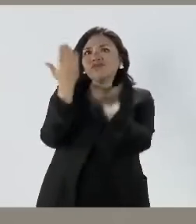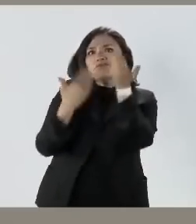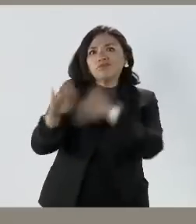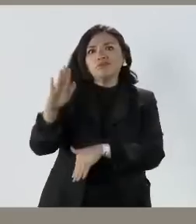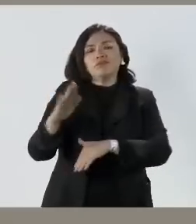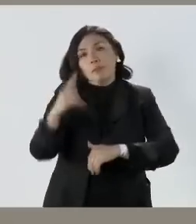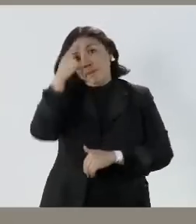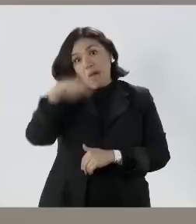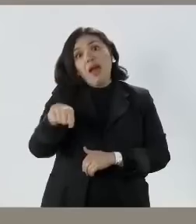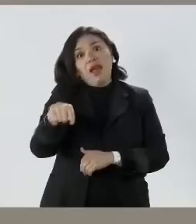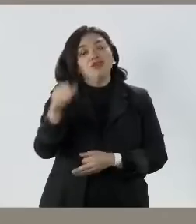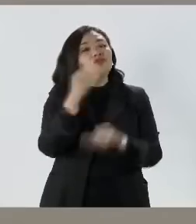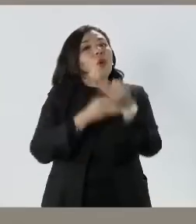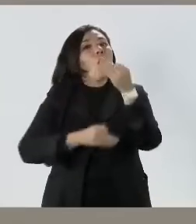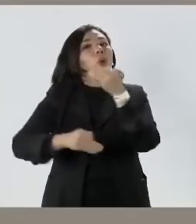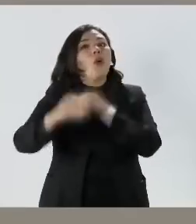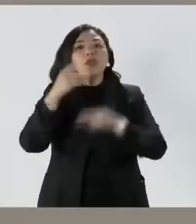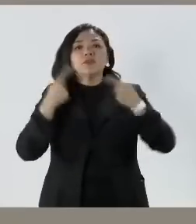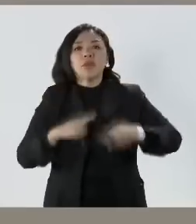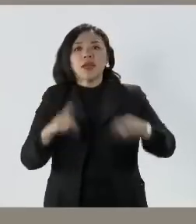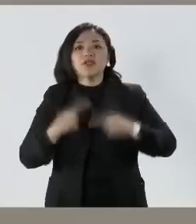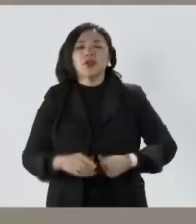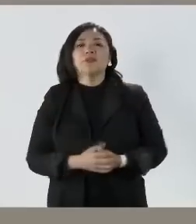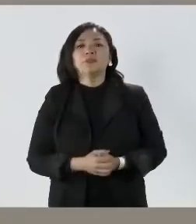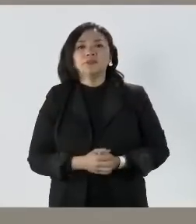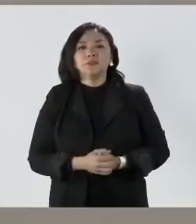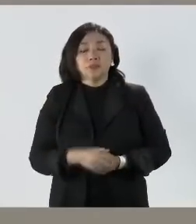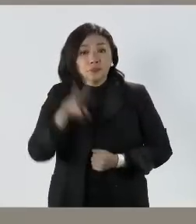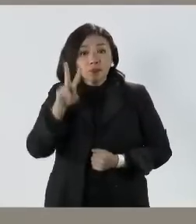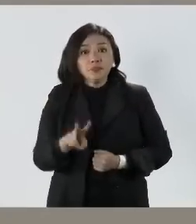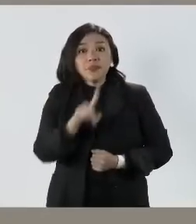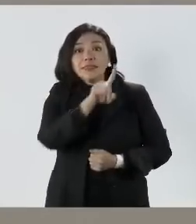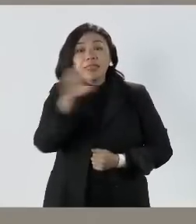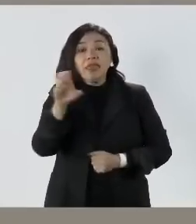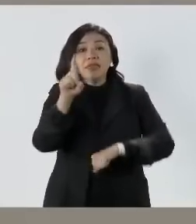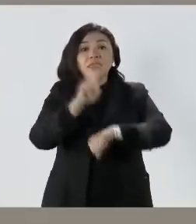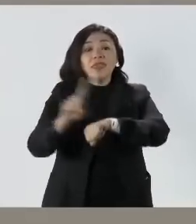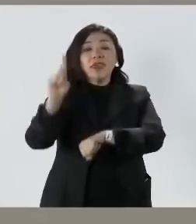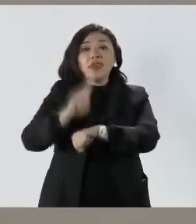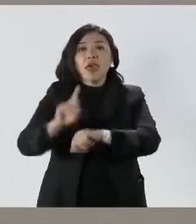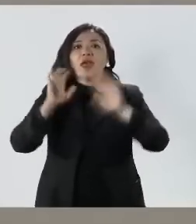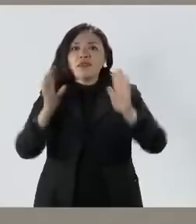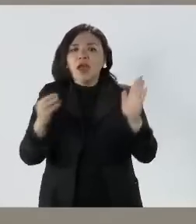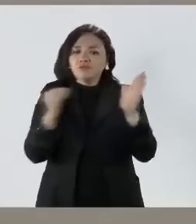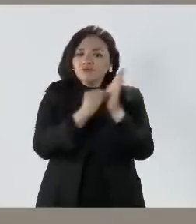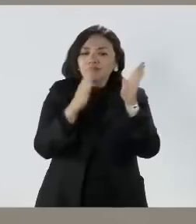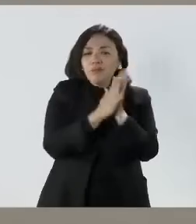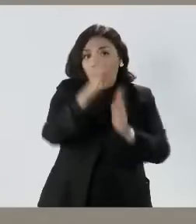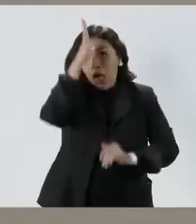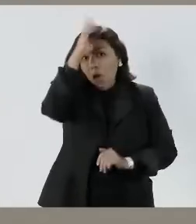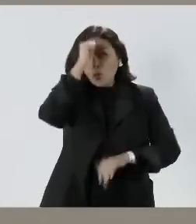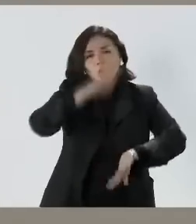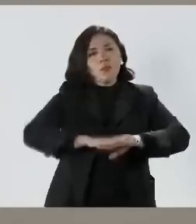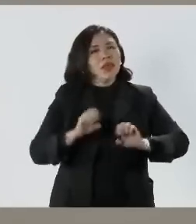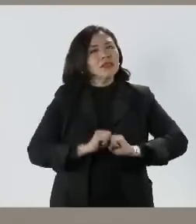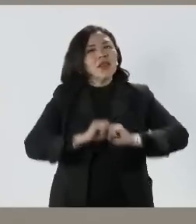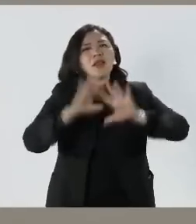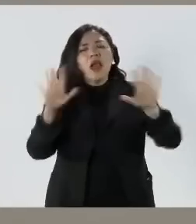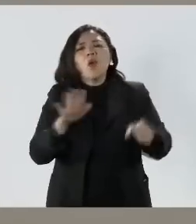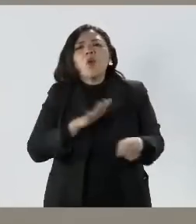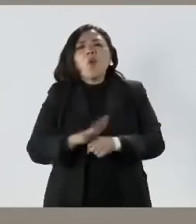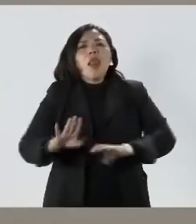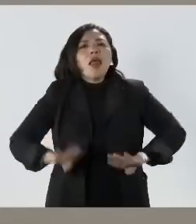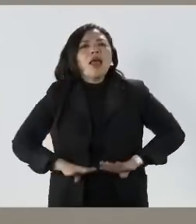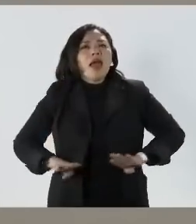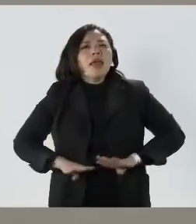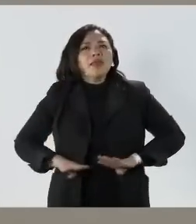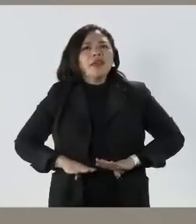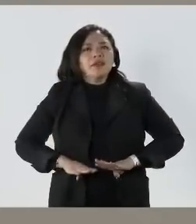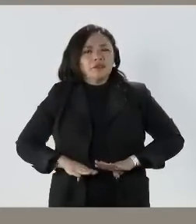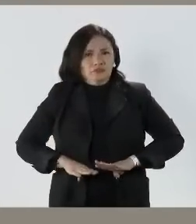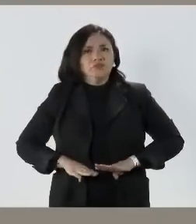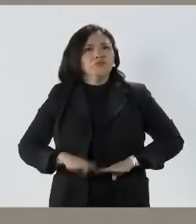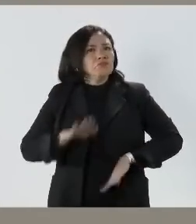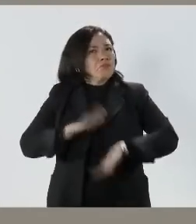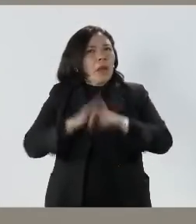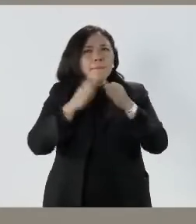para todas y todos en 100 días hemos establecido con Claridad las características y los principios